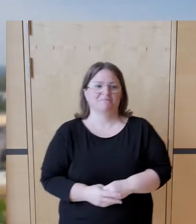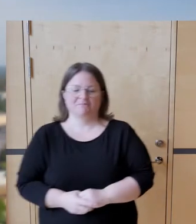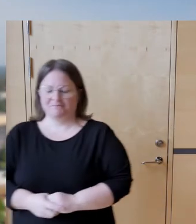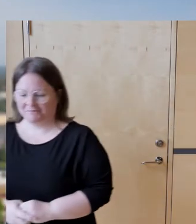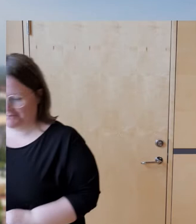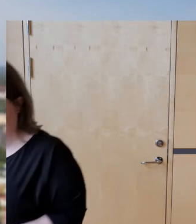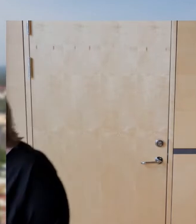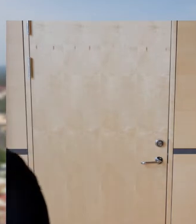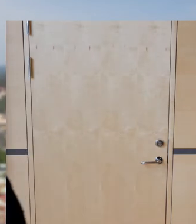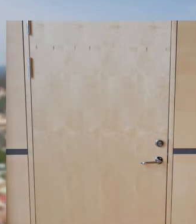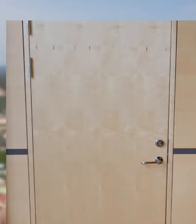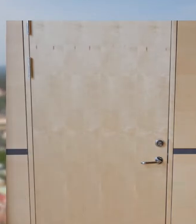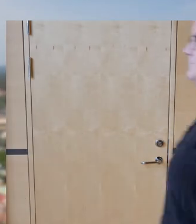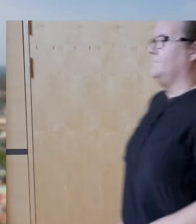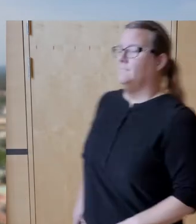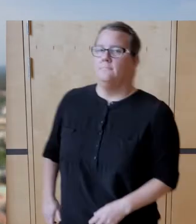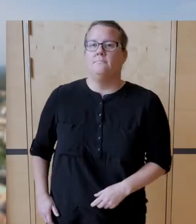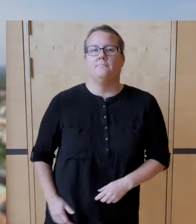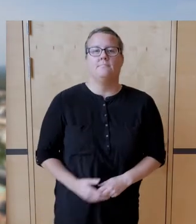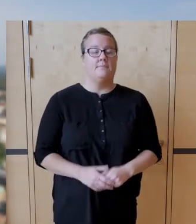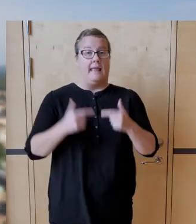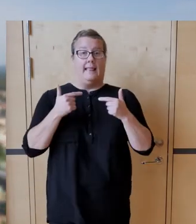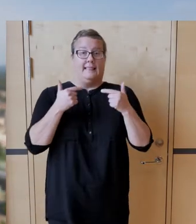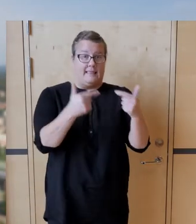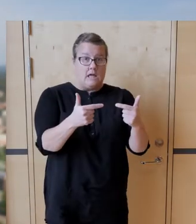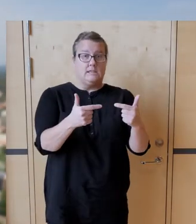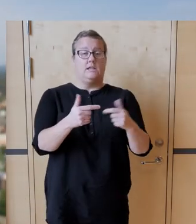Ordförande ledamöter och åhörare